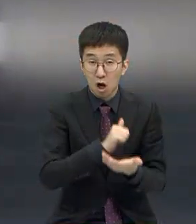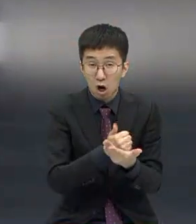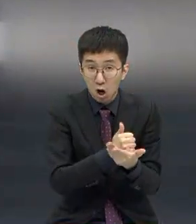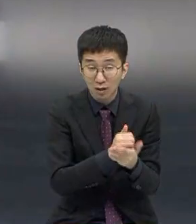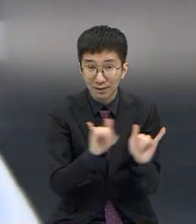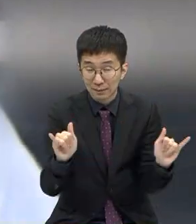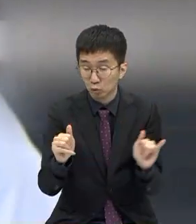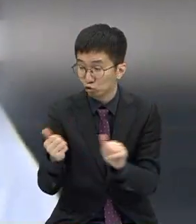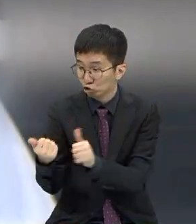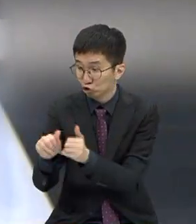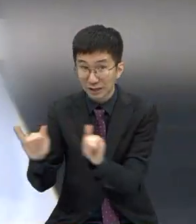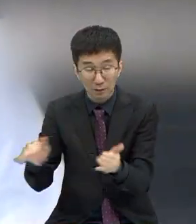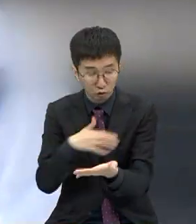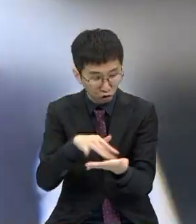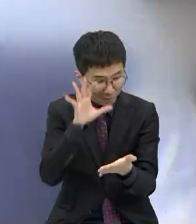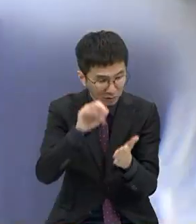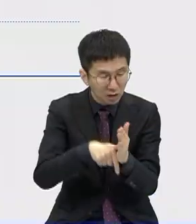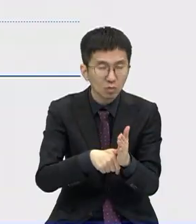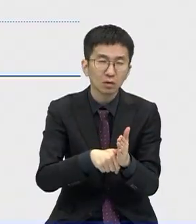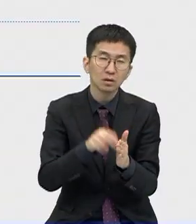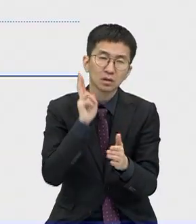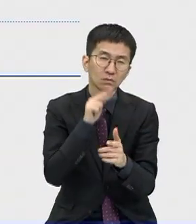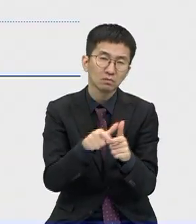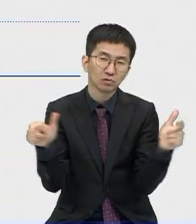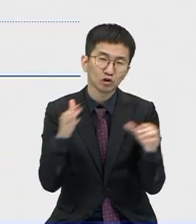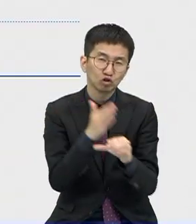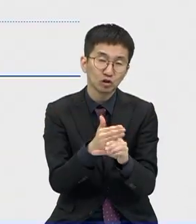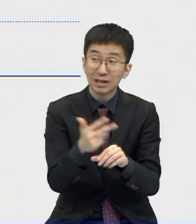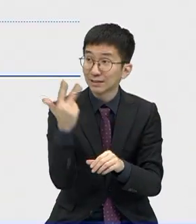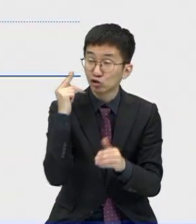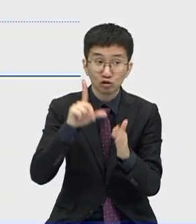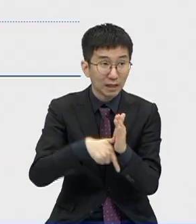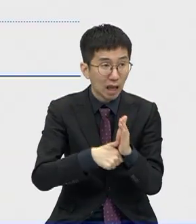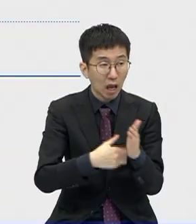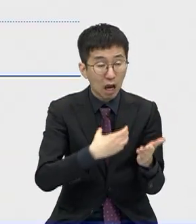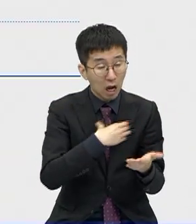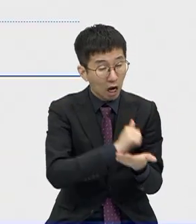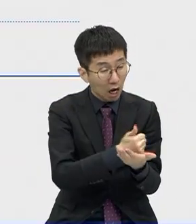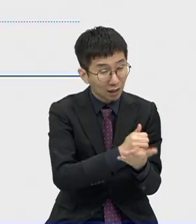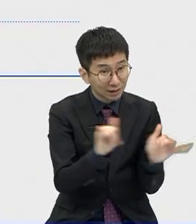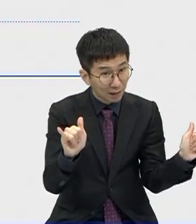규모도 커지고 있습니다. 지난주 400명을 넘어선 위중증 환자 수는